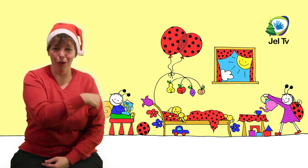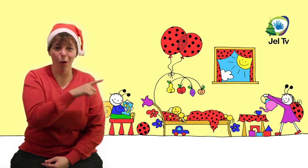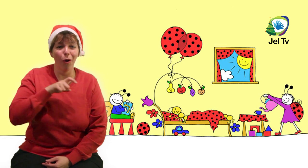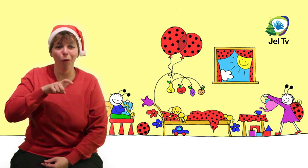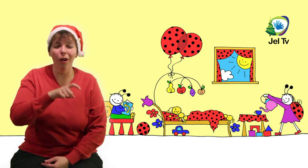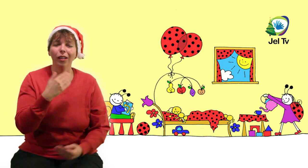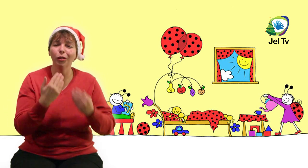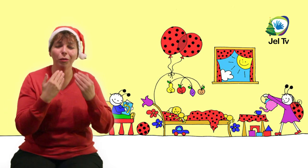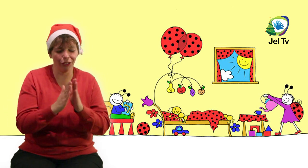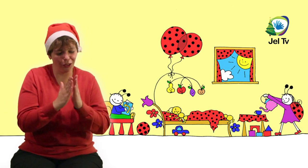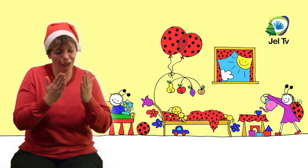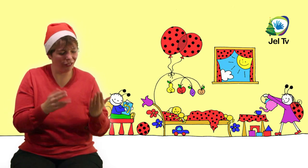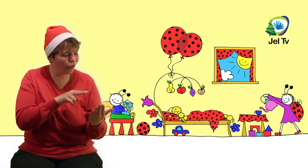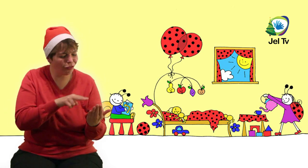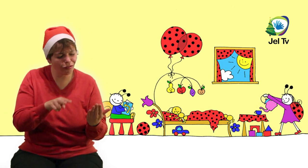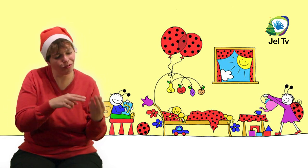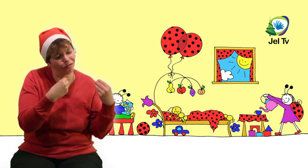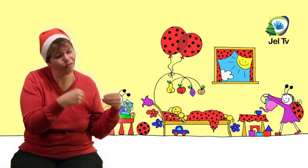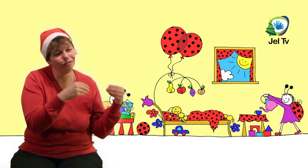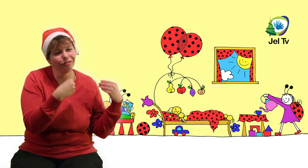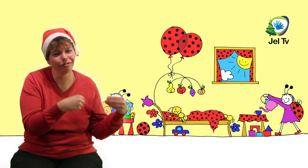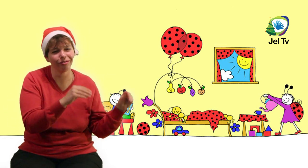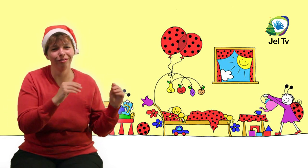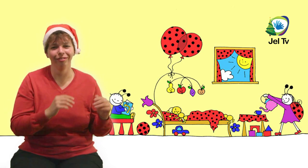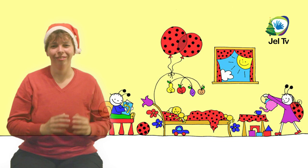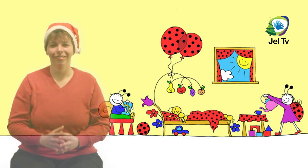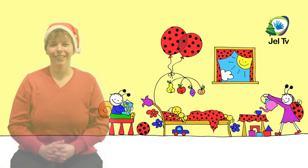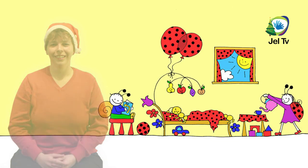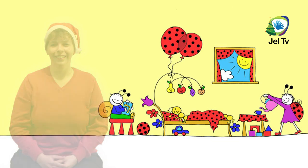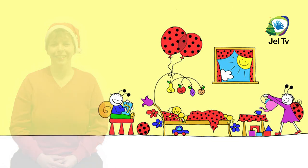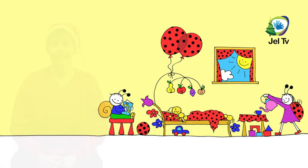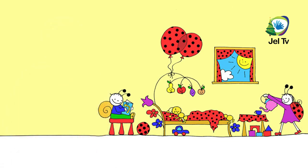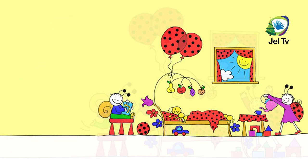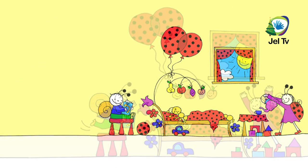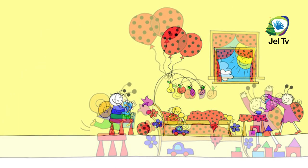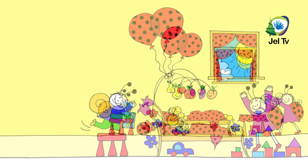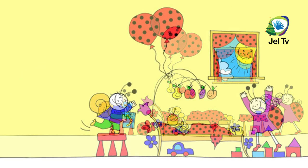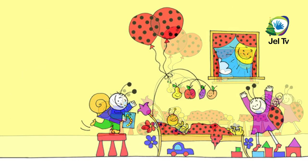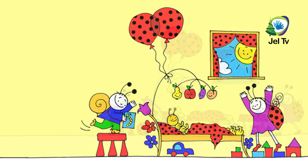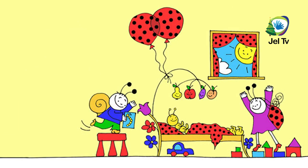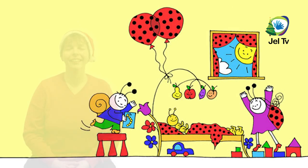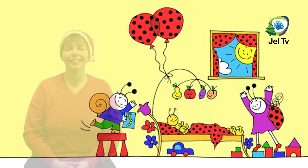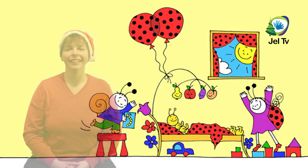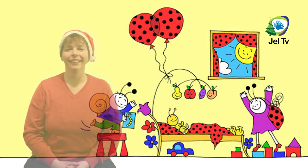Bogyó pedig mesét olvasott neki a kukacos mesekönyvből.